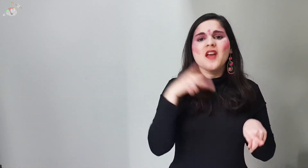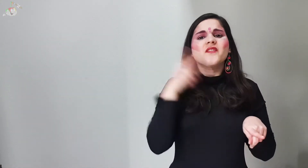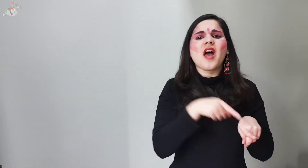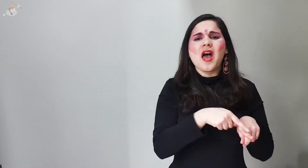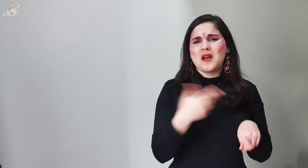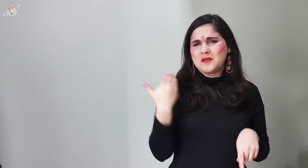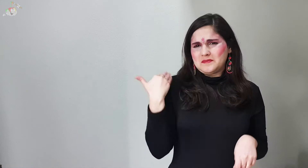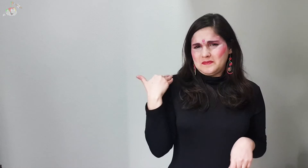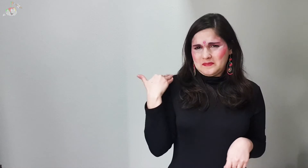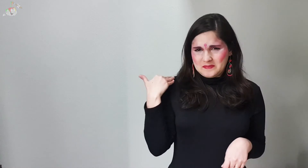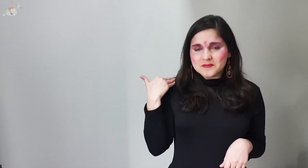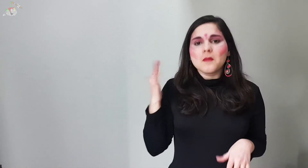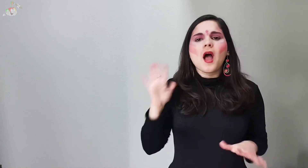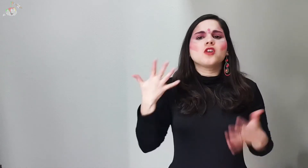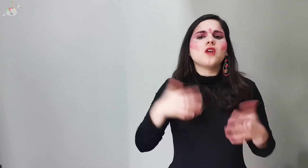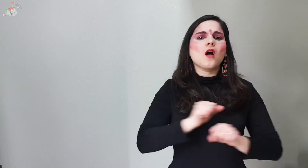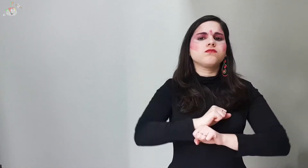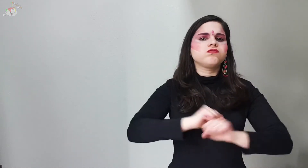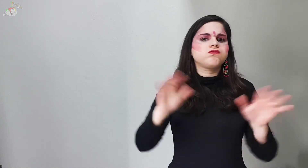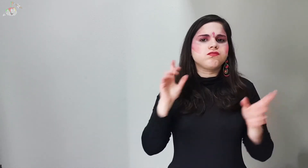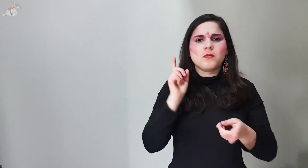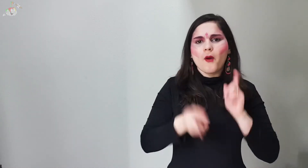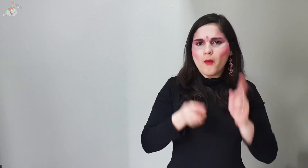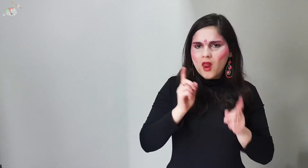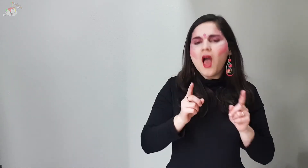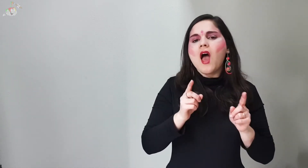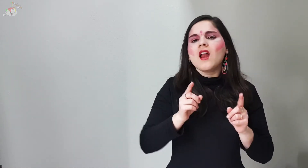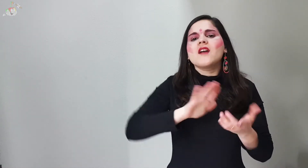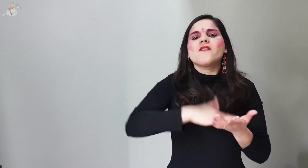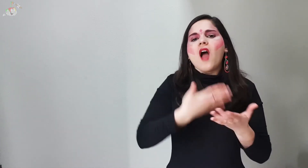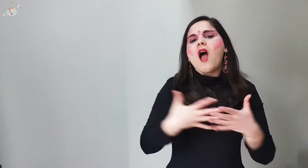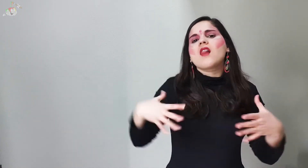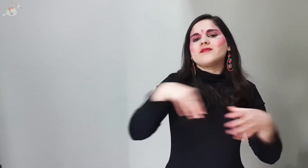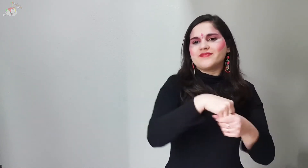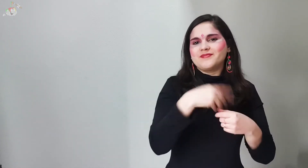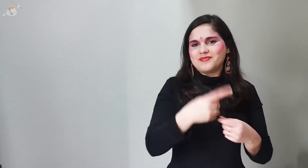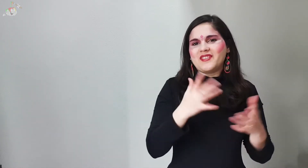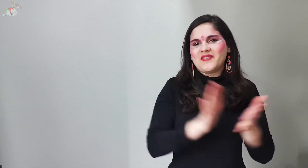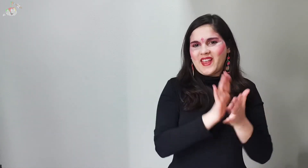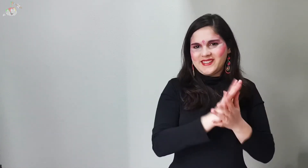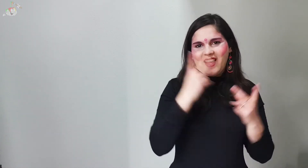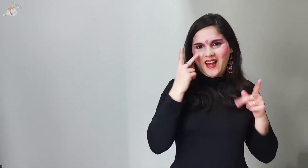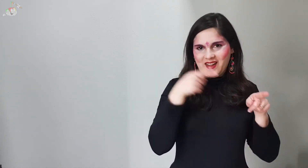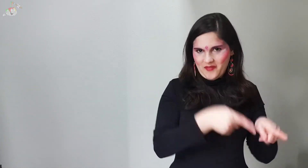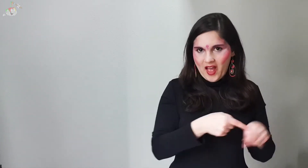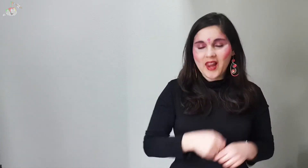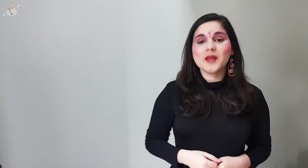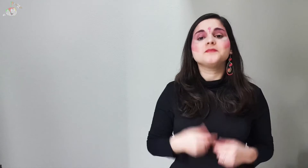In realtà è recente ma è diventata popolare e parte integrante del Carnevale.